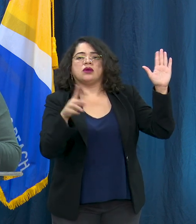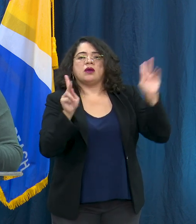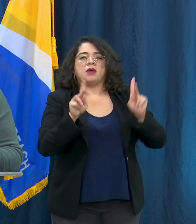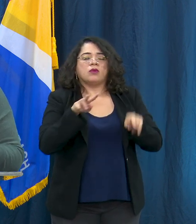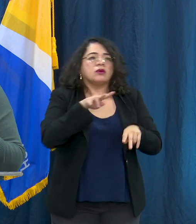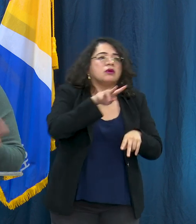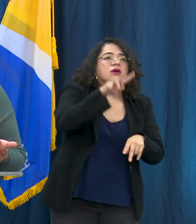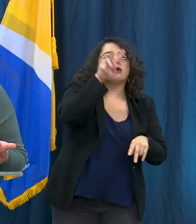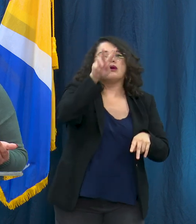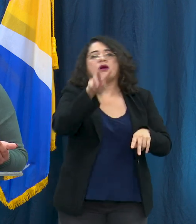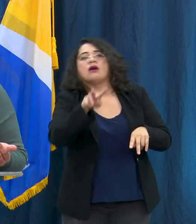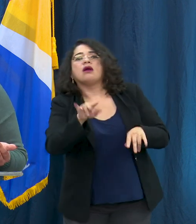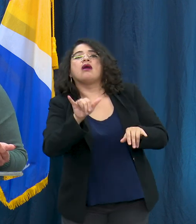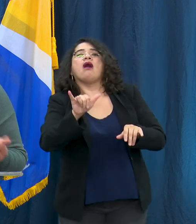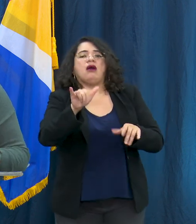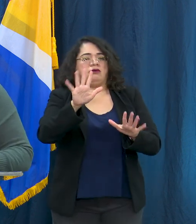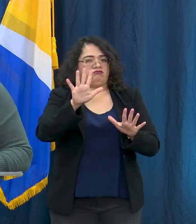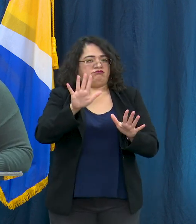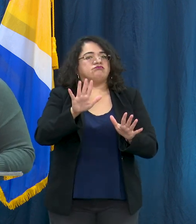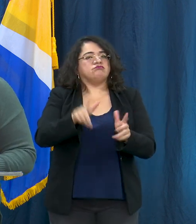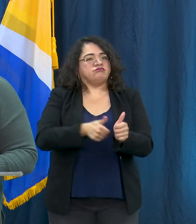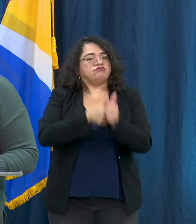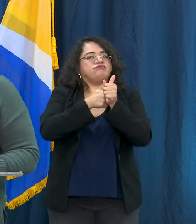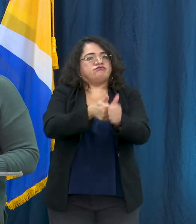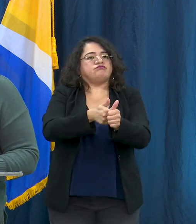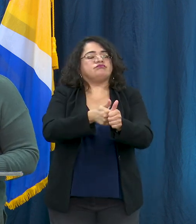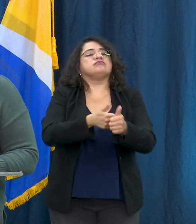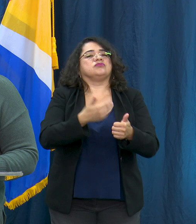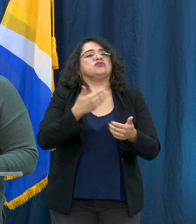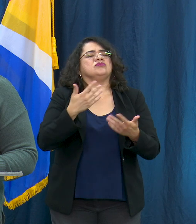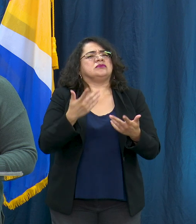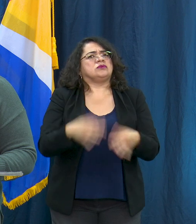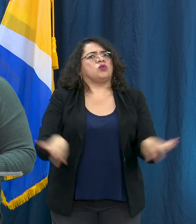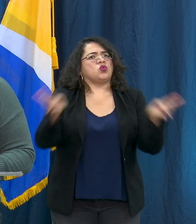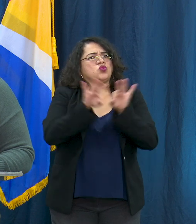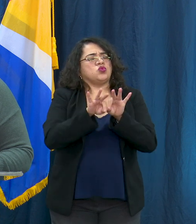que necesita para rebury su negocio la lista de brief verification include ito